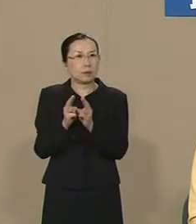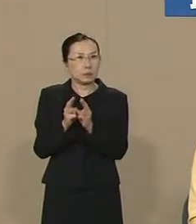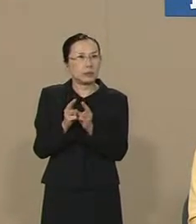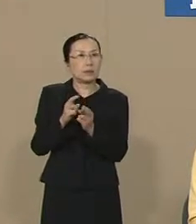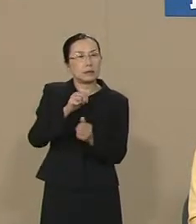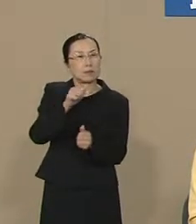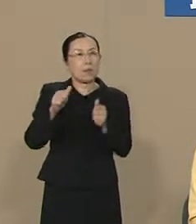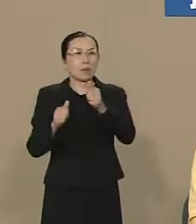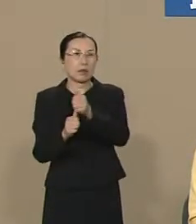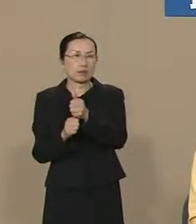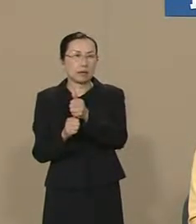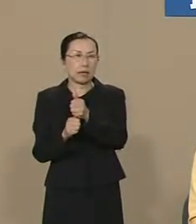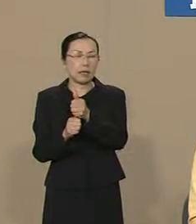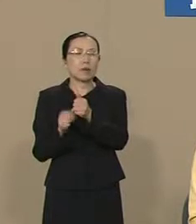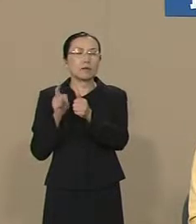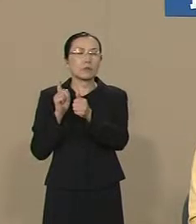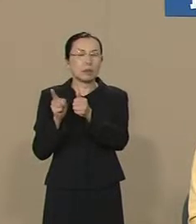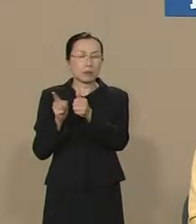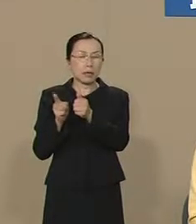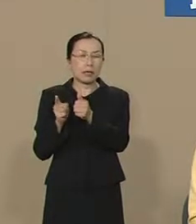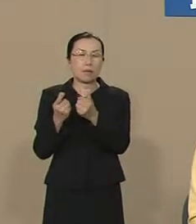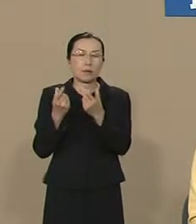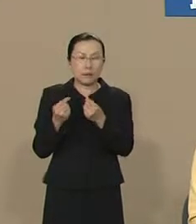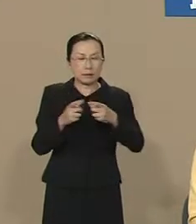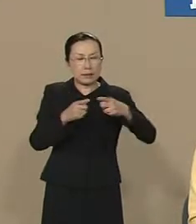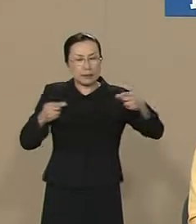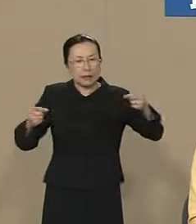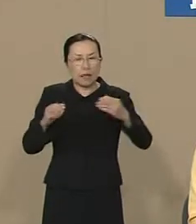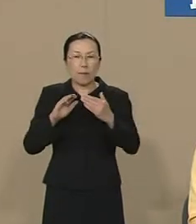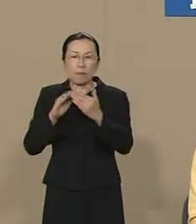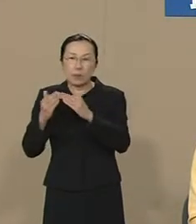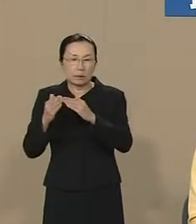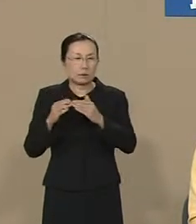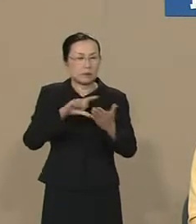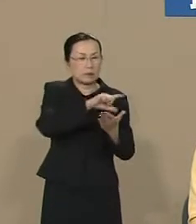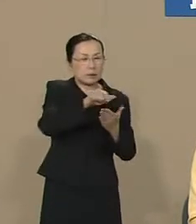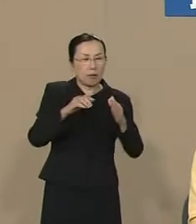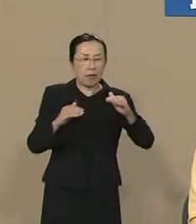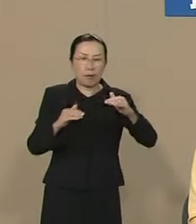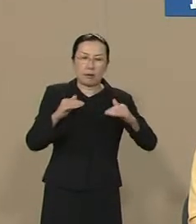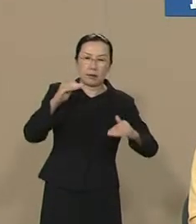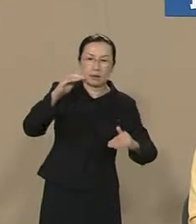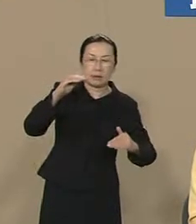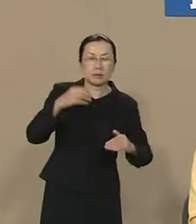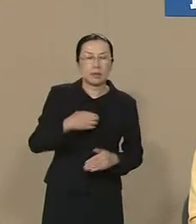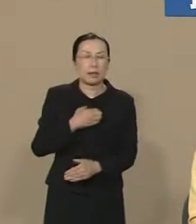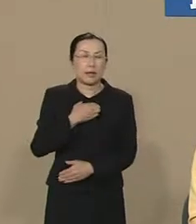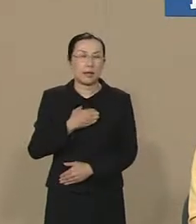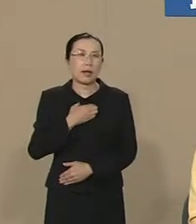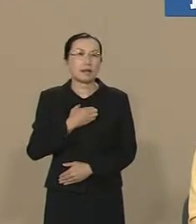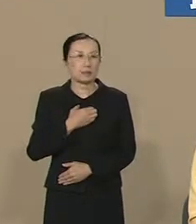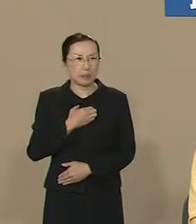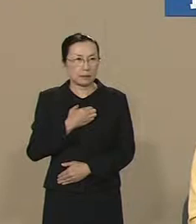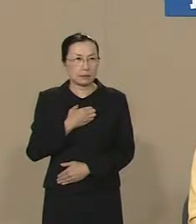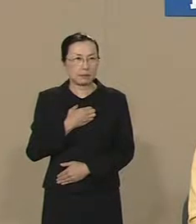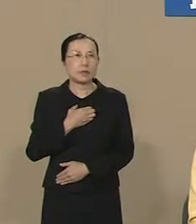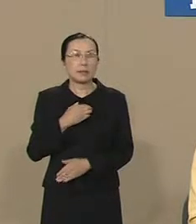再び都会と地方の格差が広がる 懸念があります｡ また､今の経済政策には